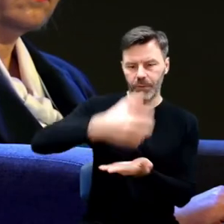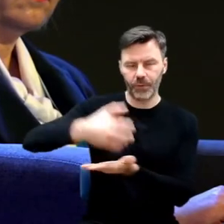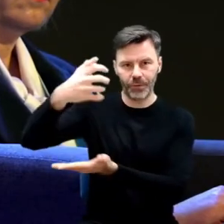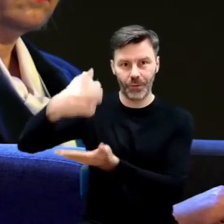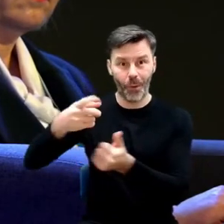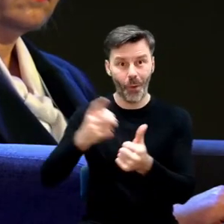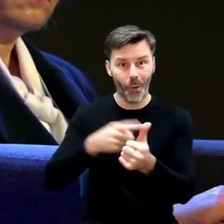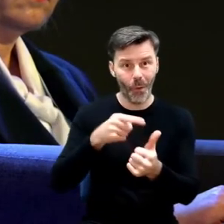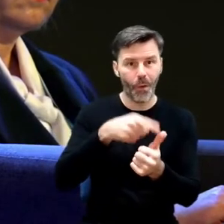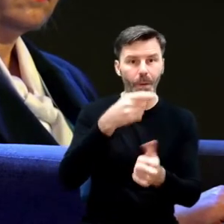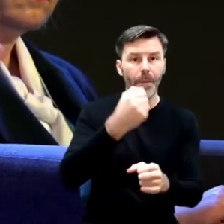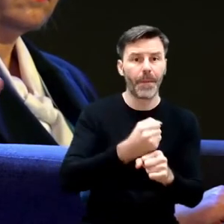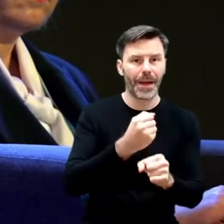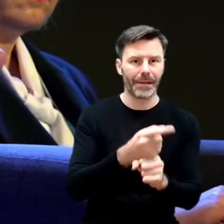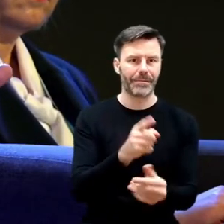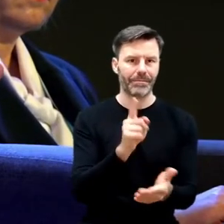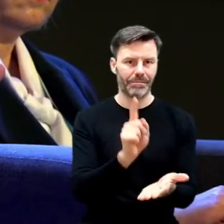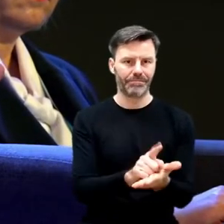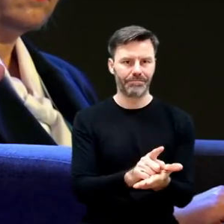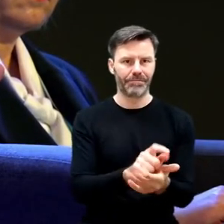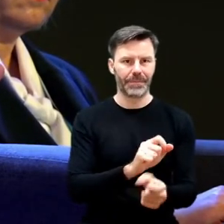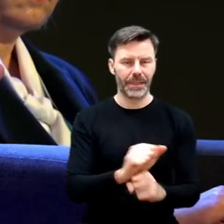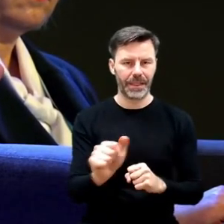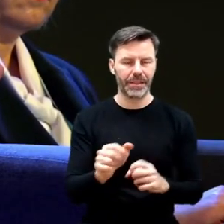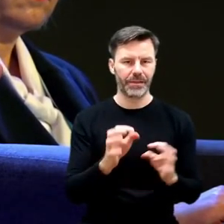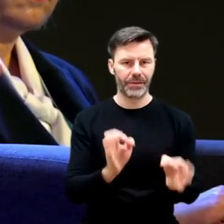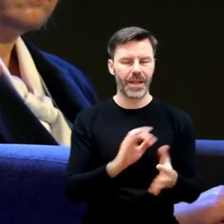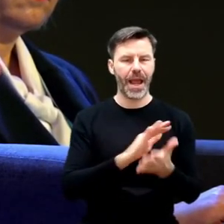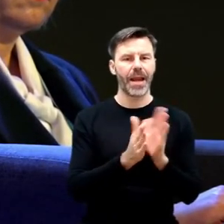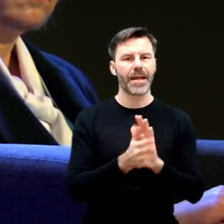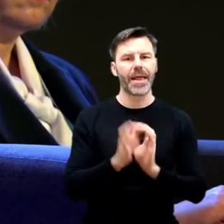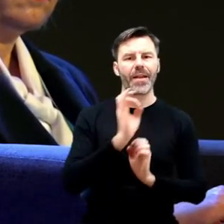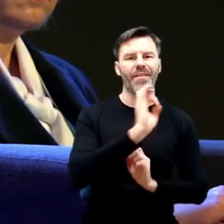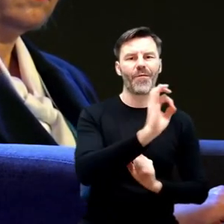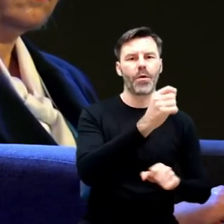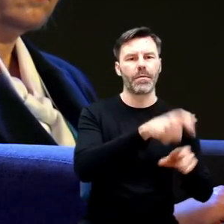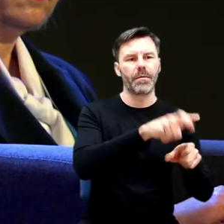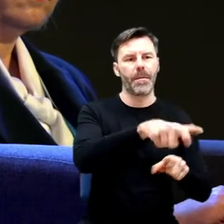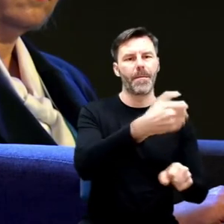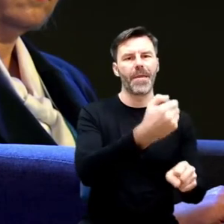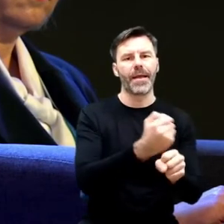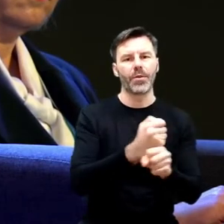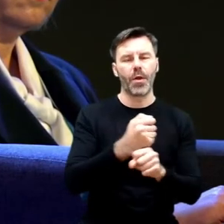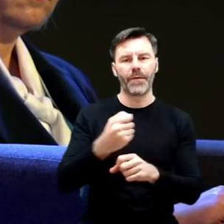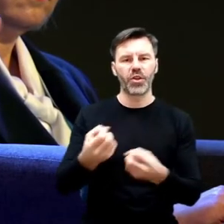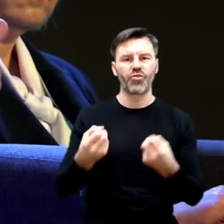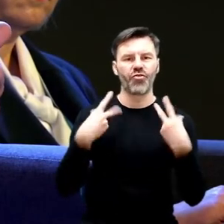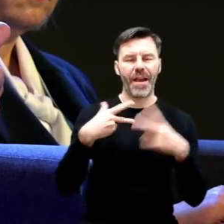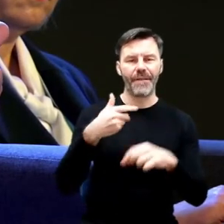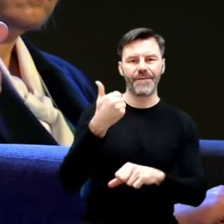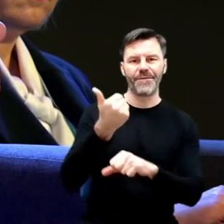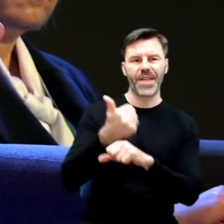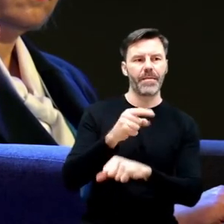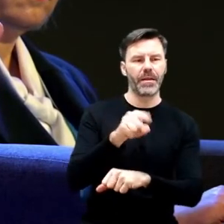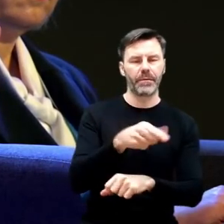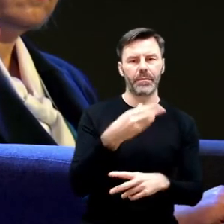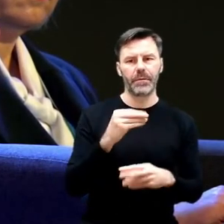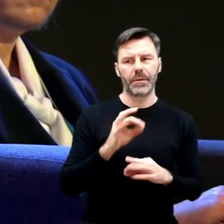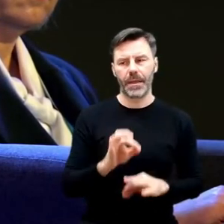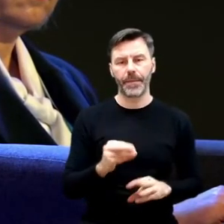Dzisiaj jest rynek pracownika, nie pracodawcy. My jesteśmy regionem też trochę oddalonym od dużych centrów,